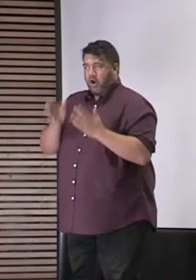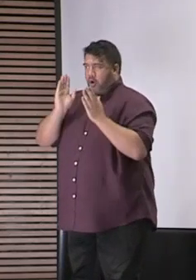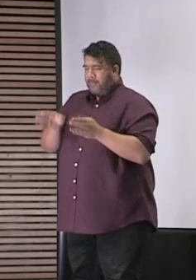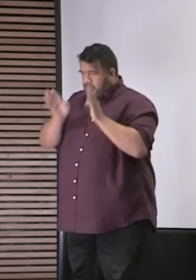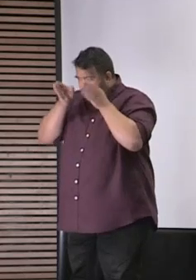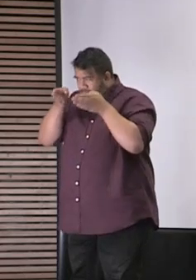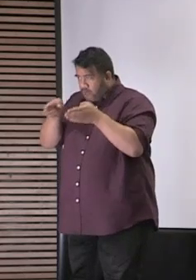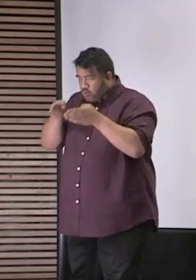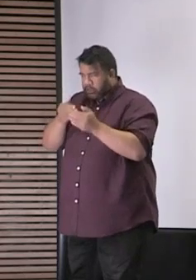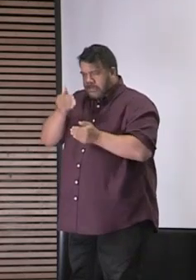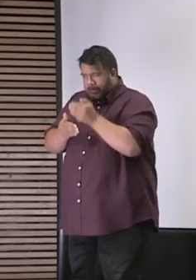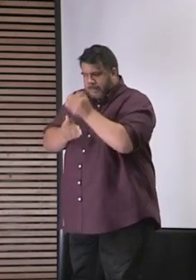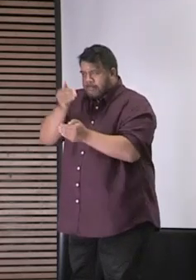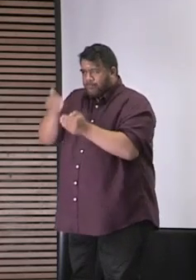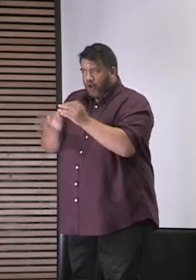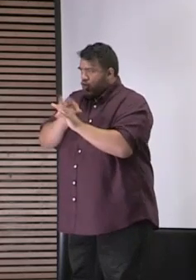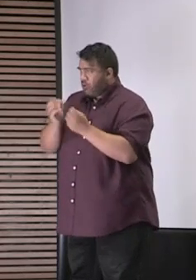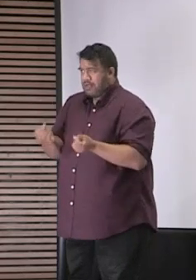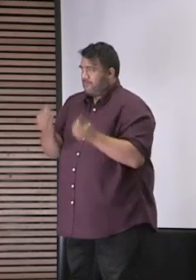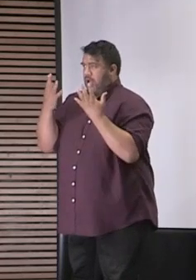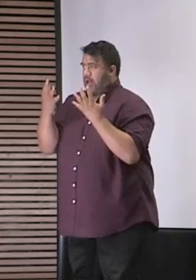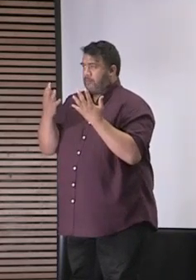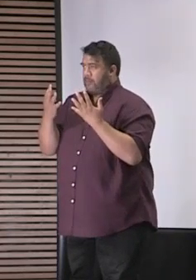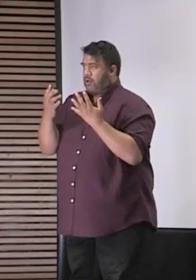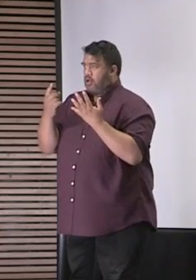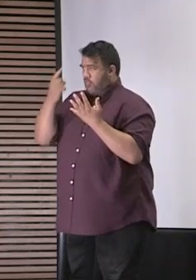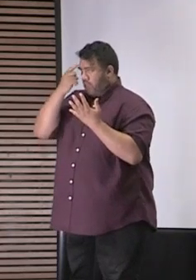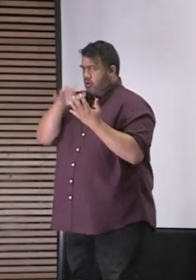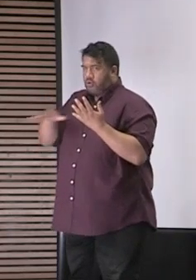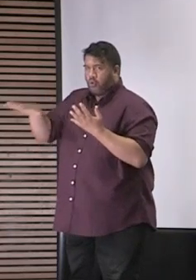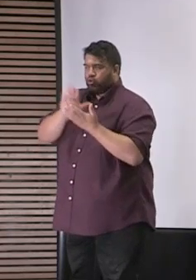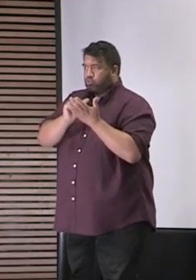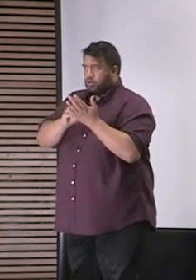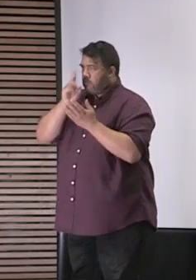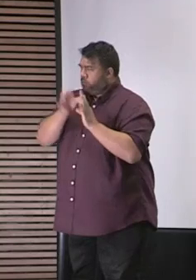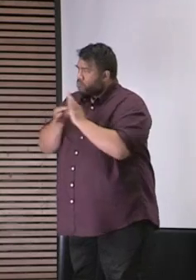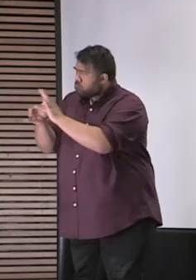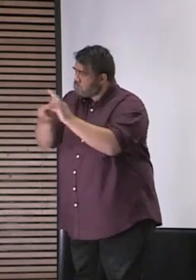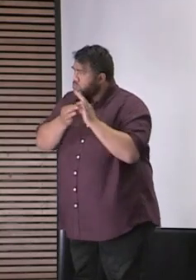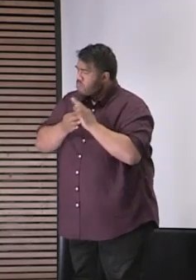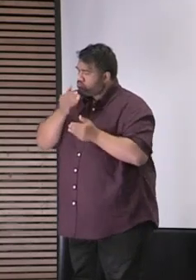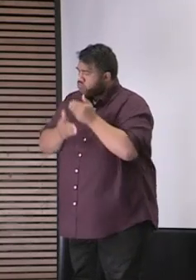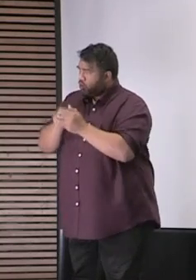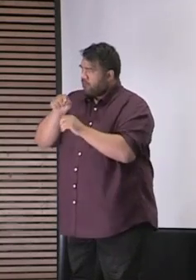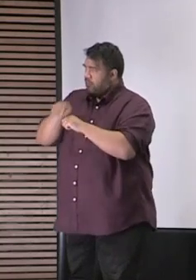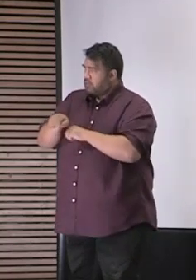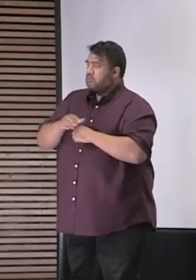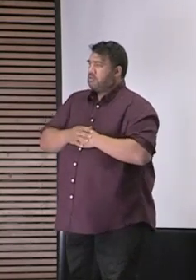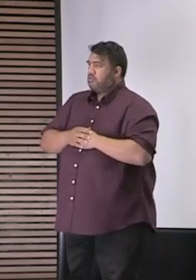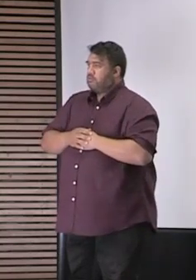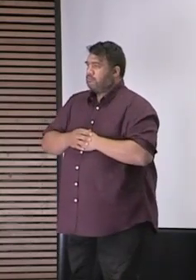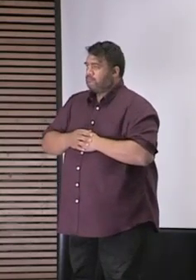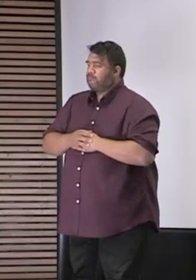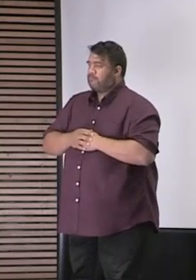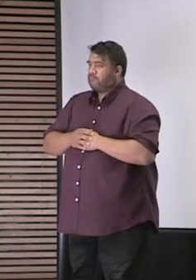todos han hecho, los sacrificios